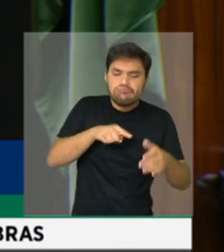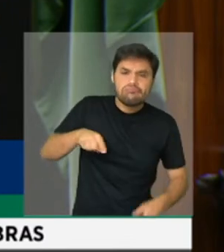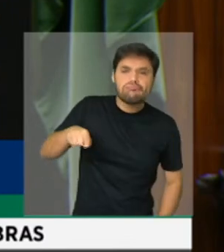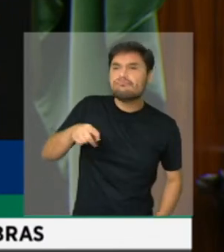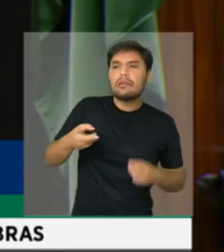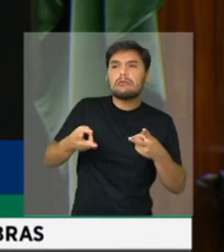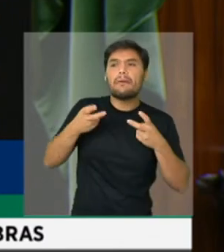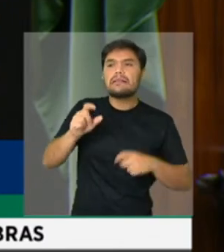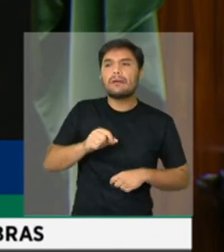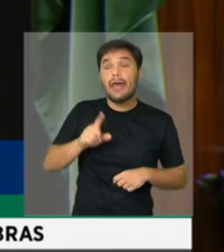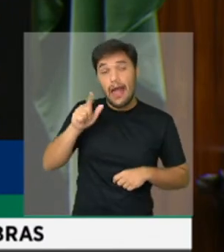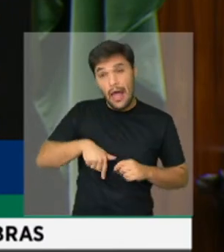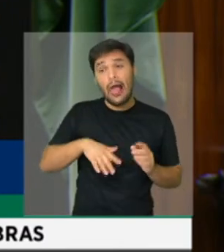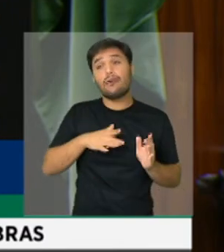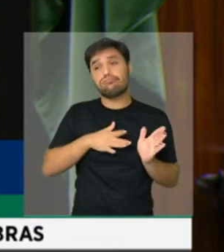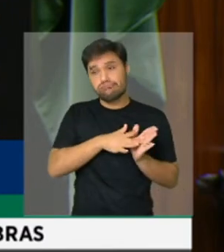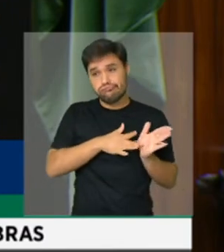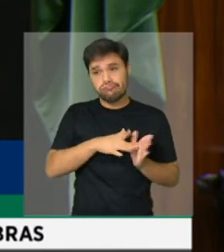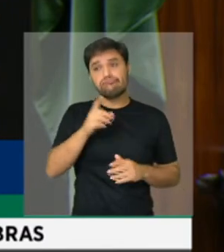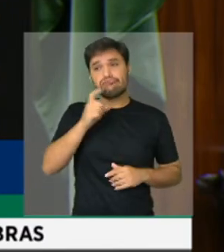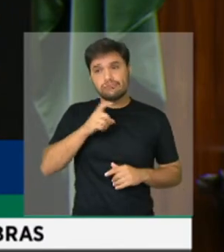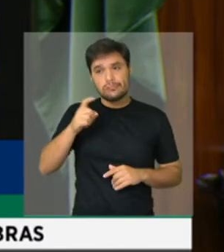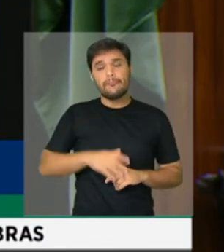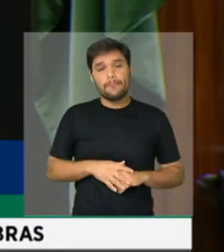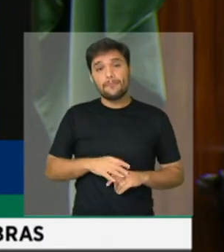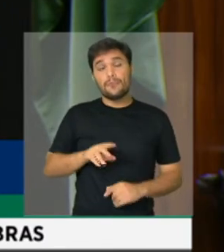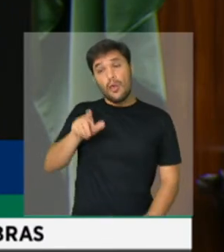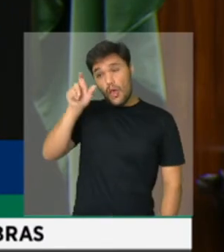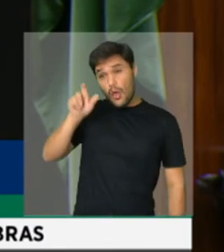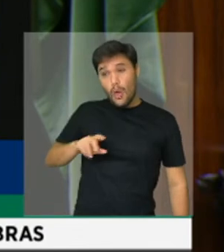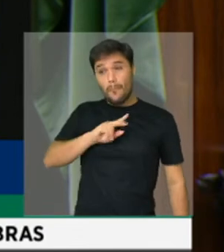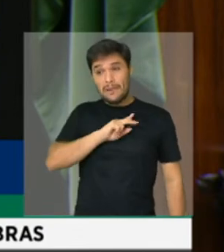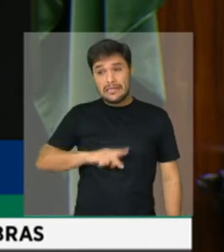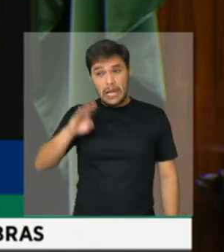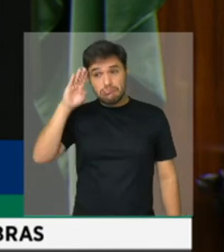PRIVATIZAÇÃO... ELÉTRICA, CONTRA A PRIVATIZAÇÃO DOS SETORES ESTRATÉGICOS. DA ECONOMIA NACIONAL. O QUE NÓS